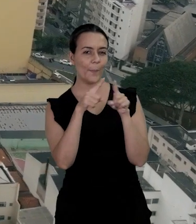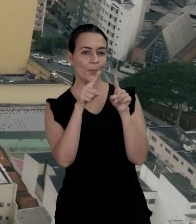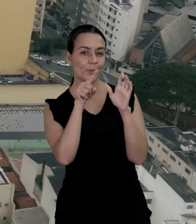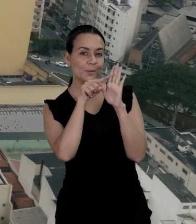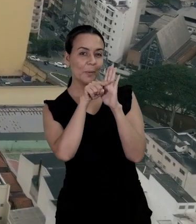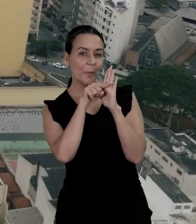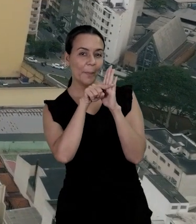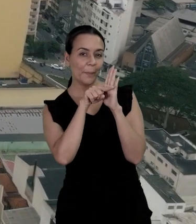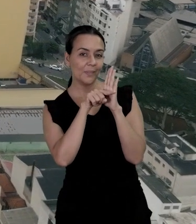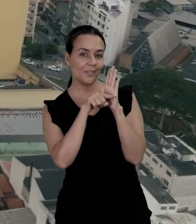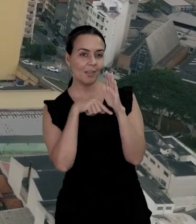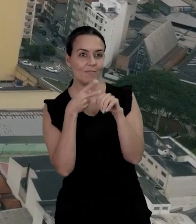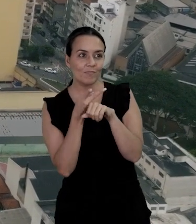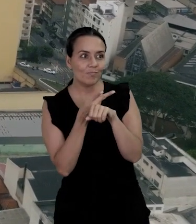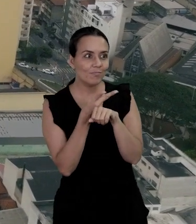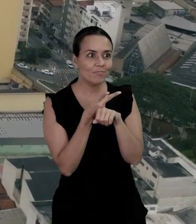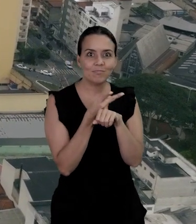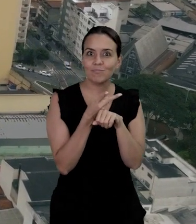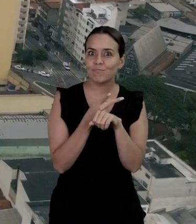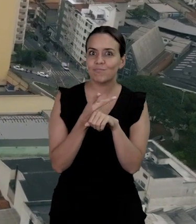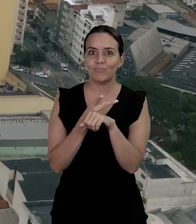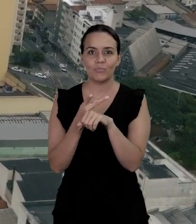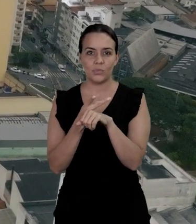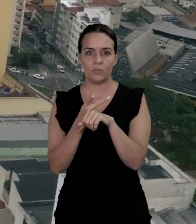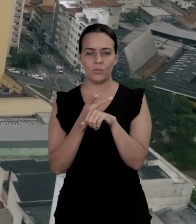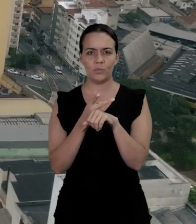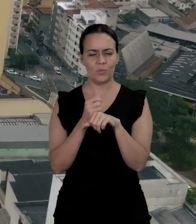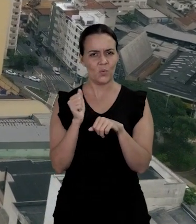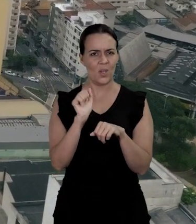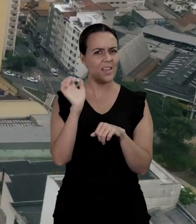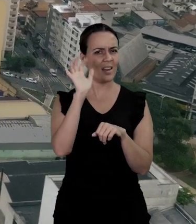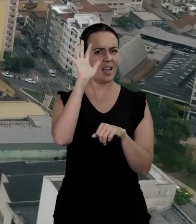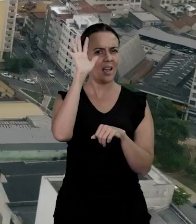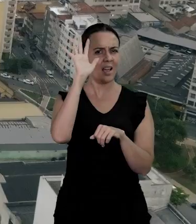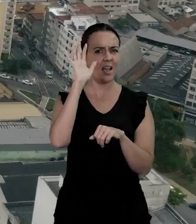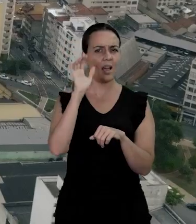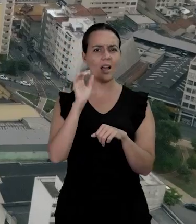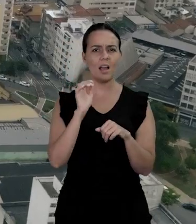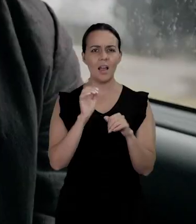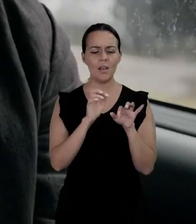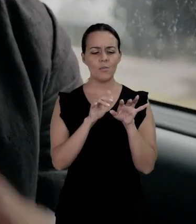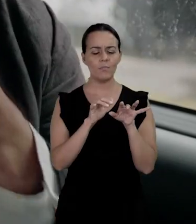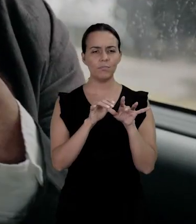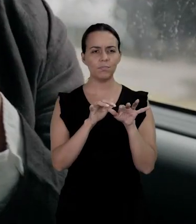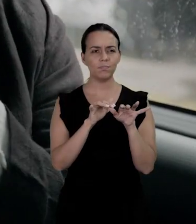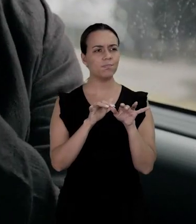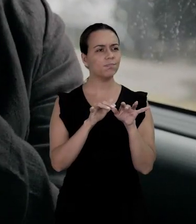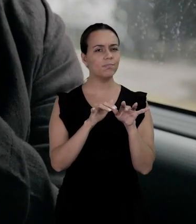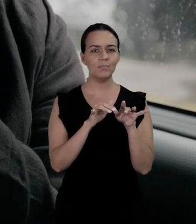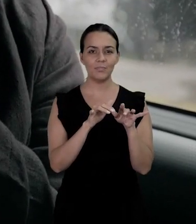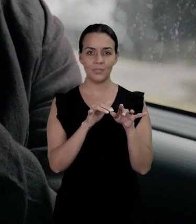que todo mundo mais queria e era o mais escasso, era caro acessar música. Mas na minha profissão,